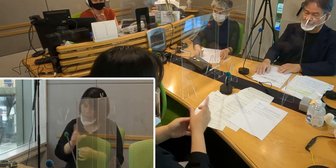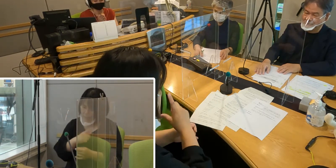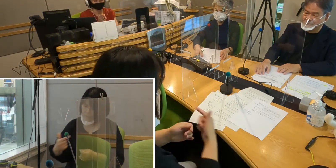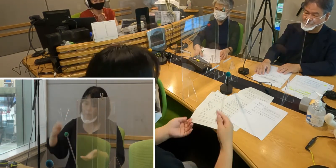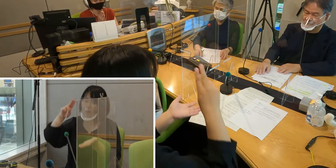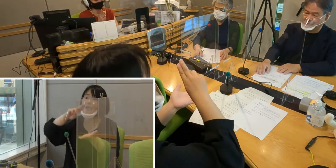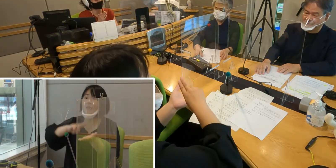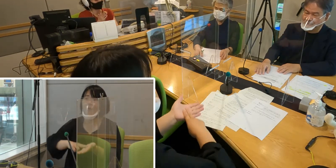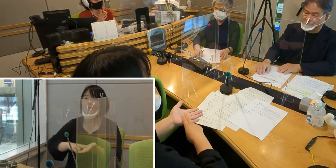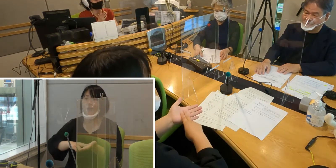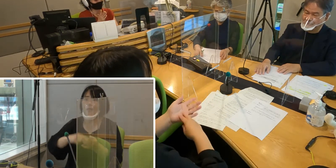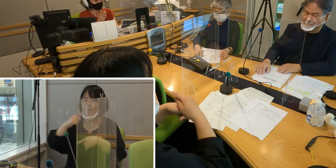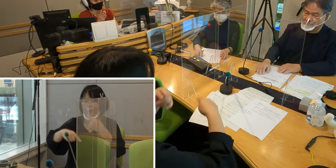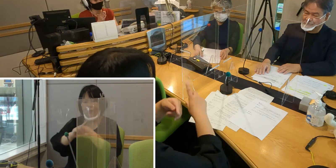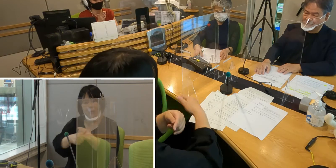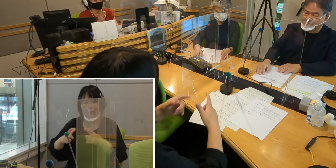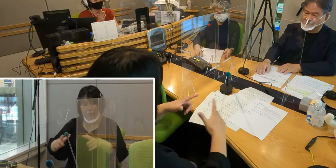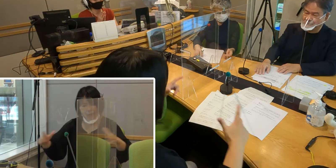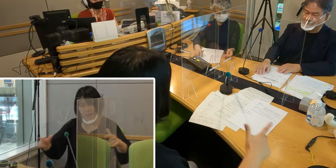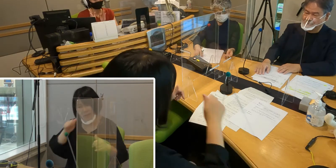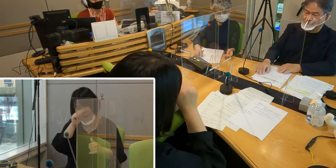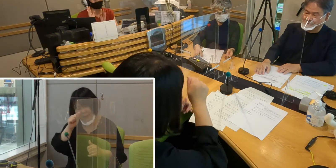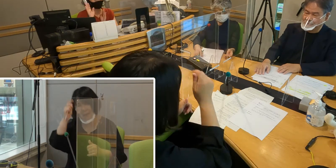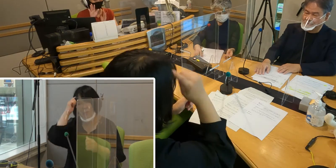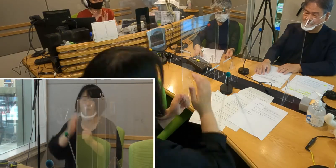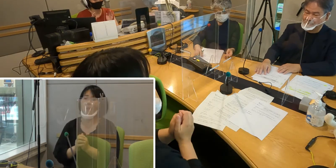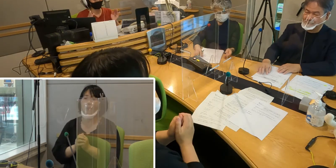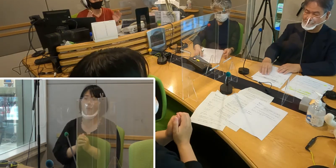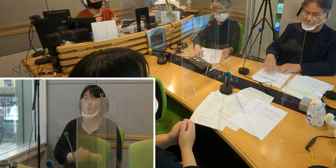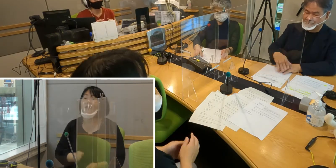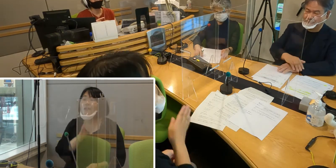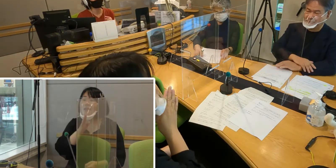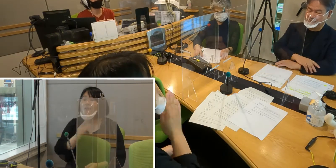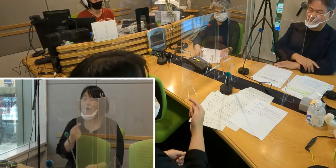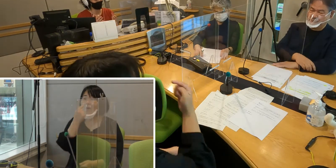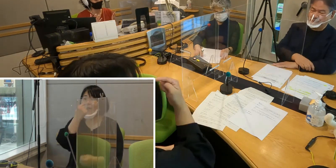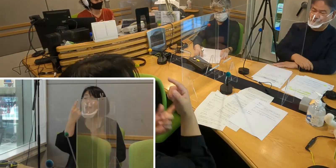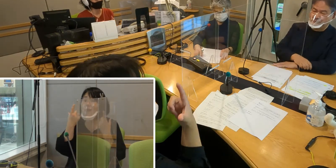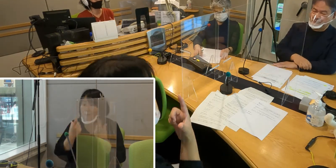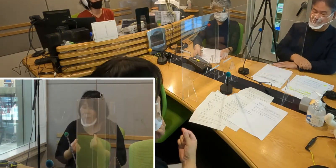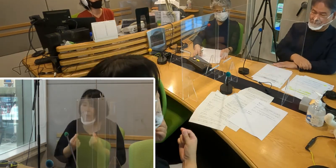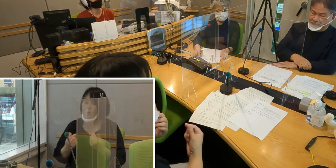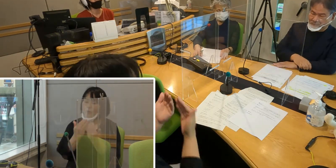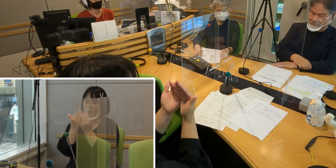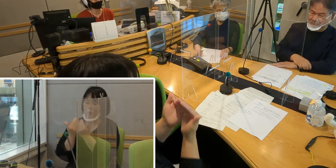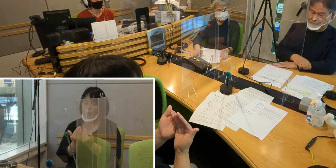実際私もですね、最近手話を勉強し始めて